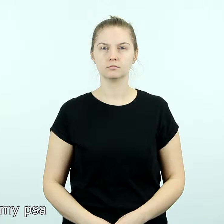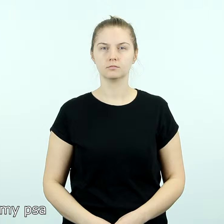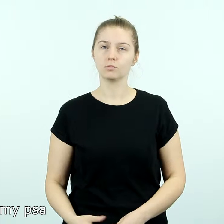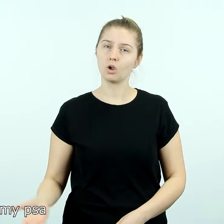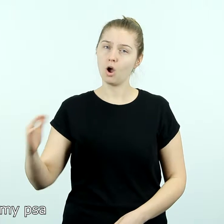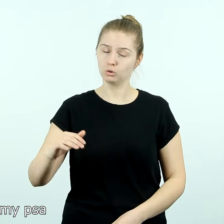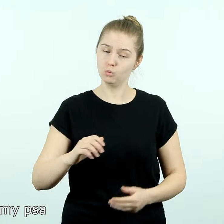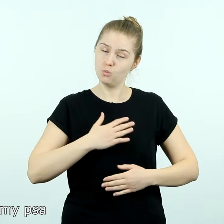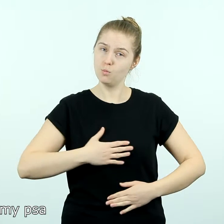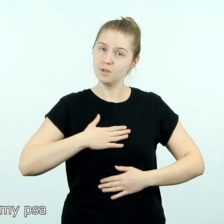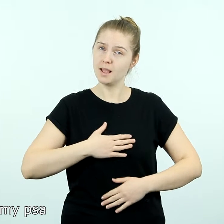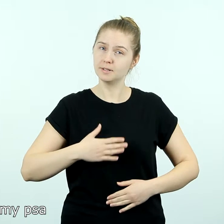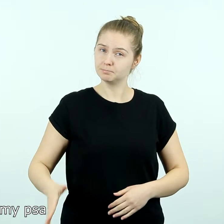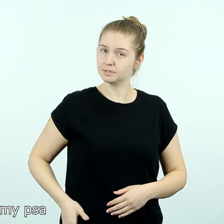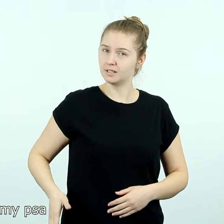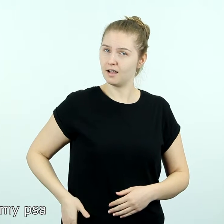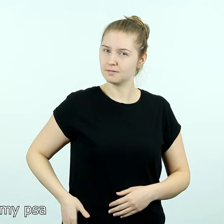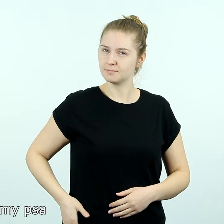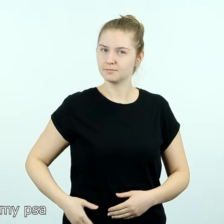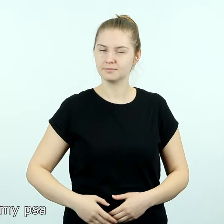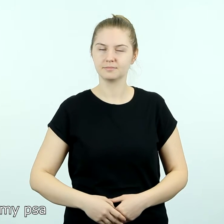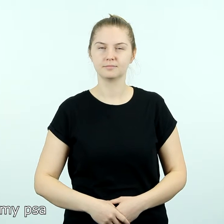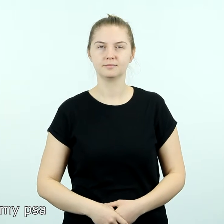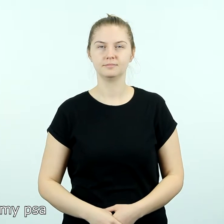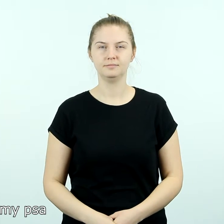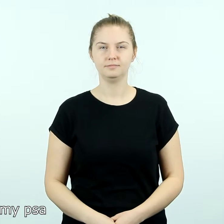Chodź, umyjemy psa.